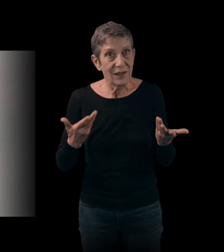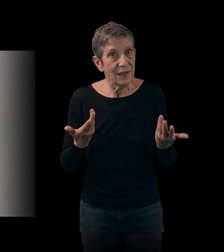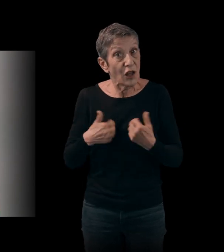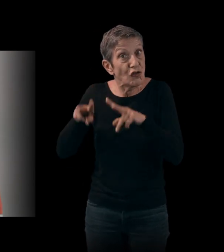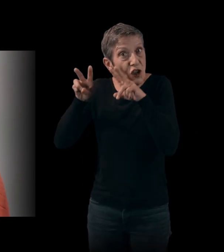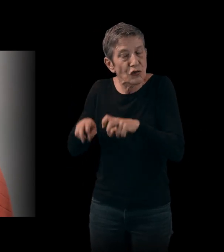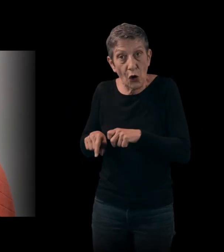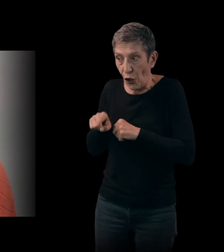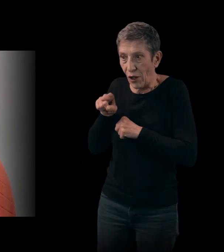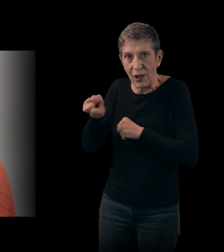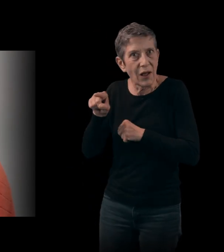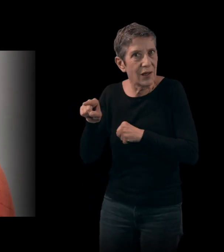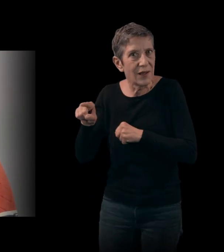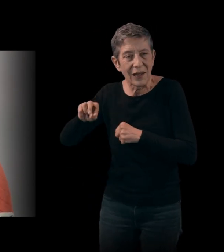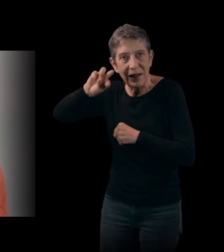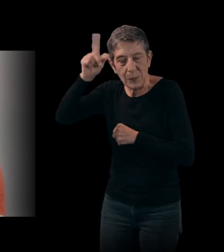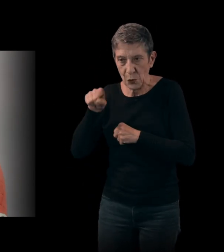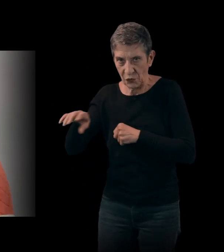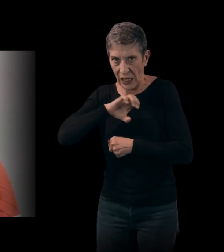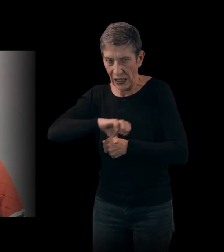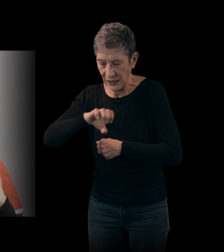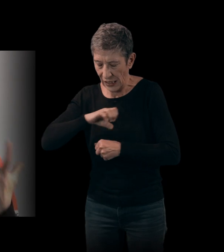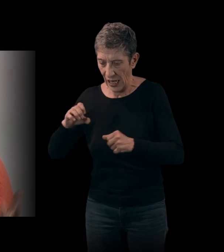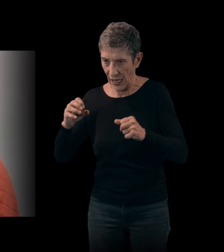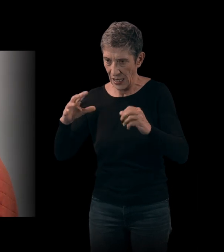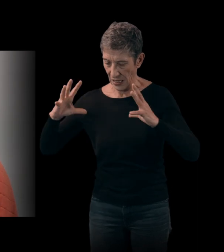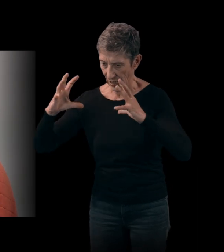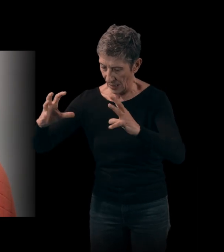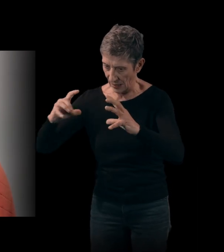aurait fait, c'est-à-dire essayer de resituer les choses dans leur effectuation.